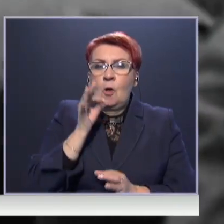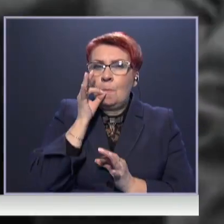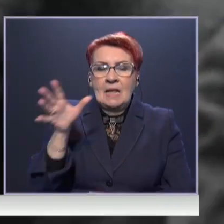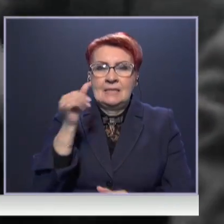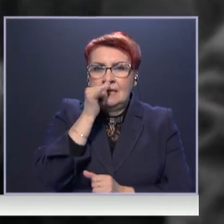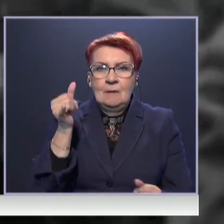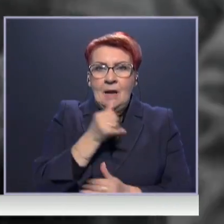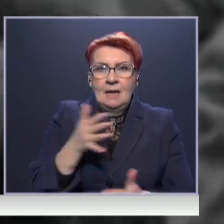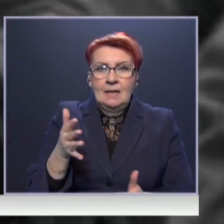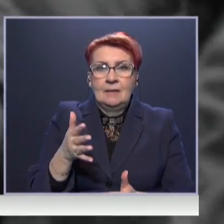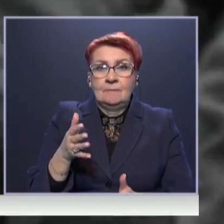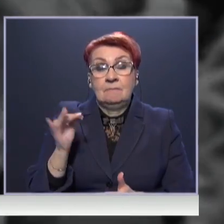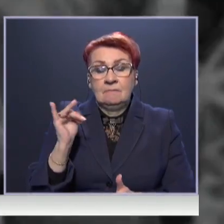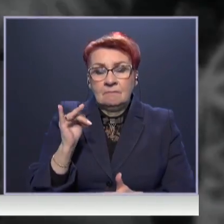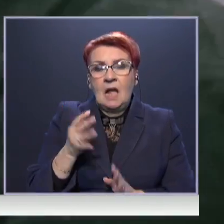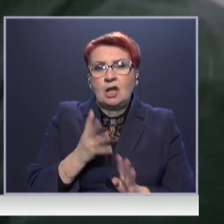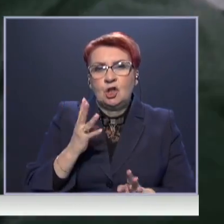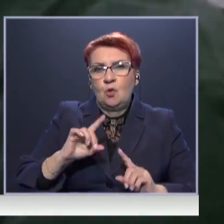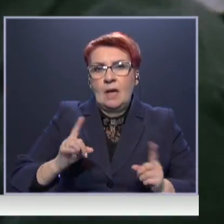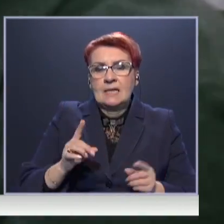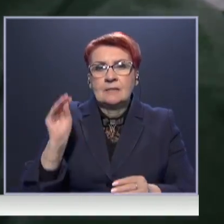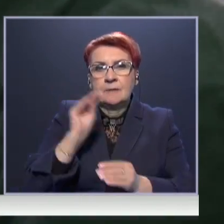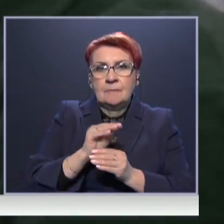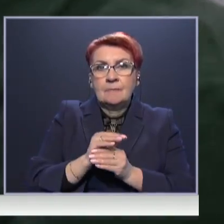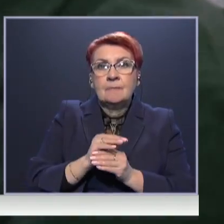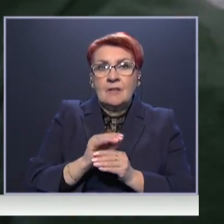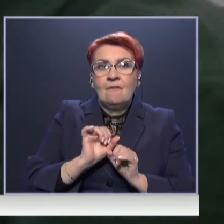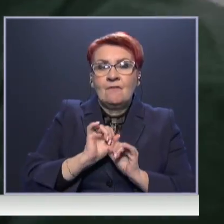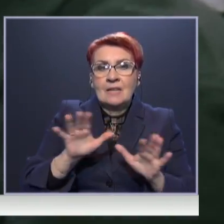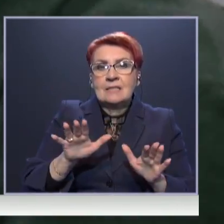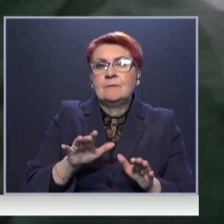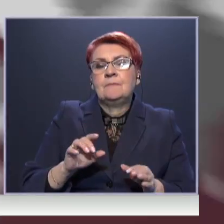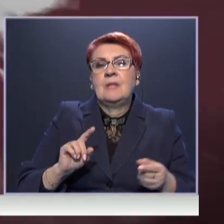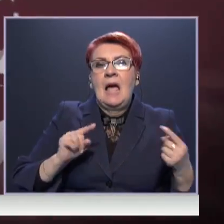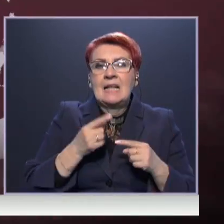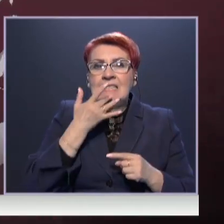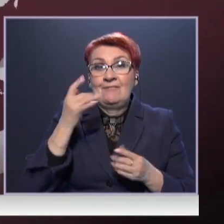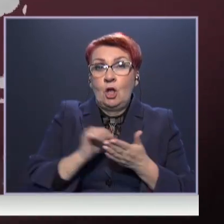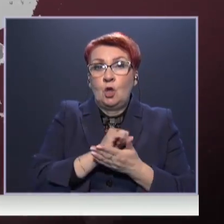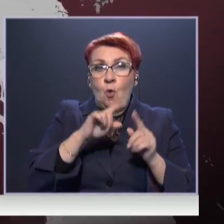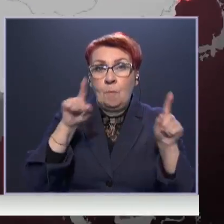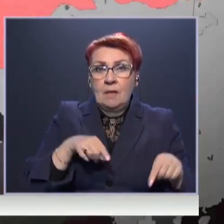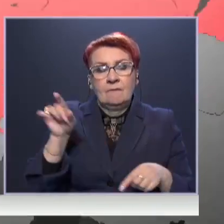последовал очередной арест по обвинению в распространении антисоветских документов владыку отправили в Соловецкий